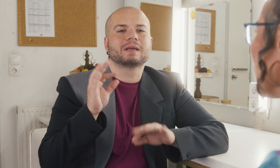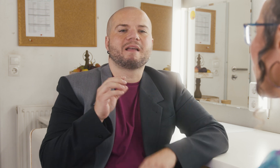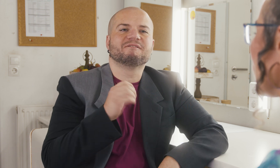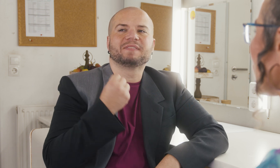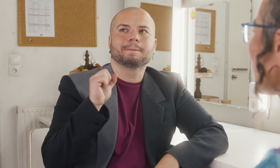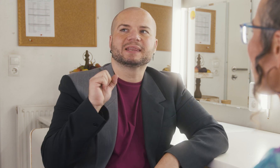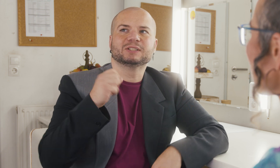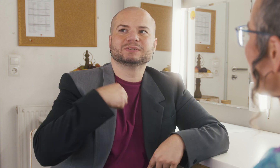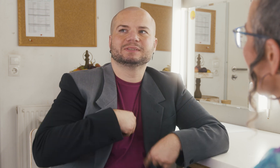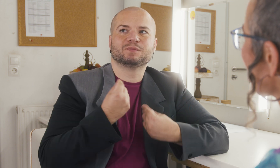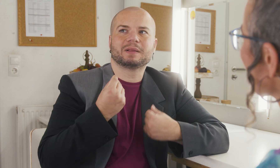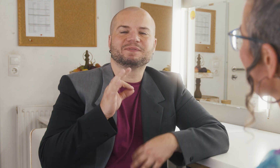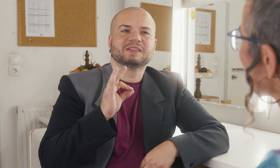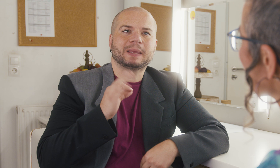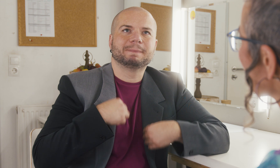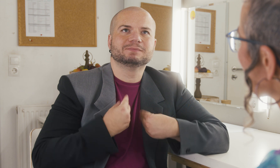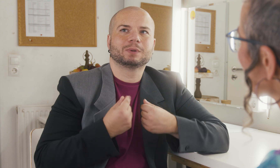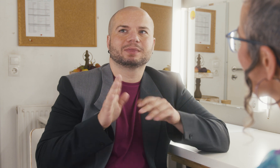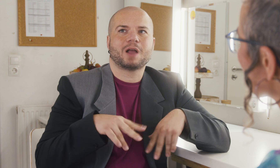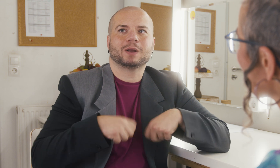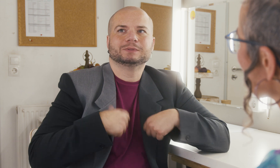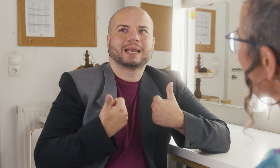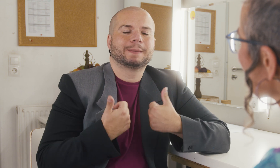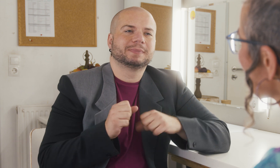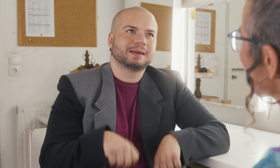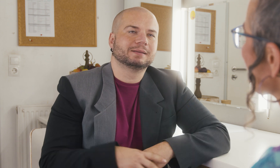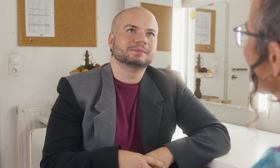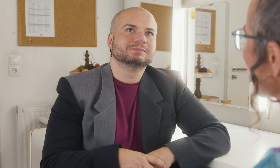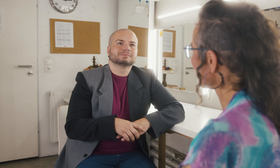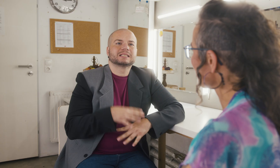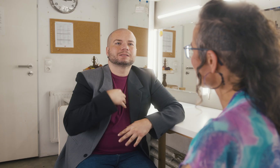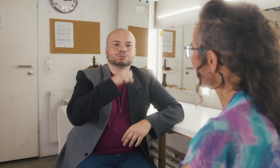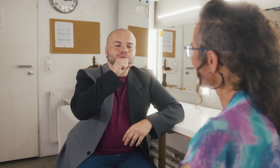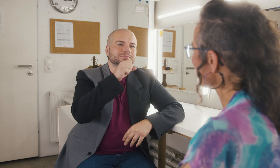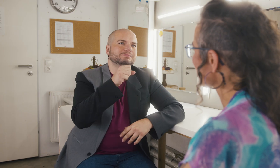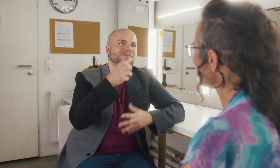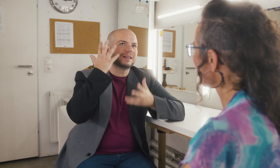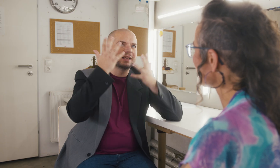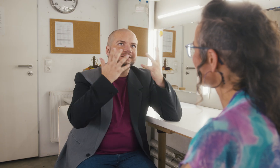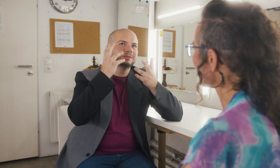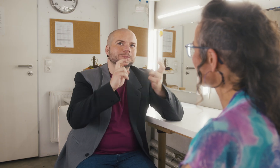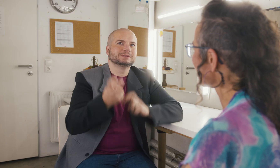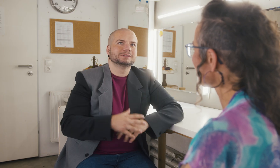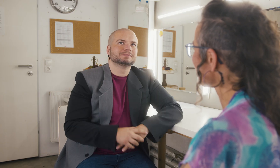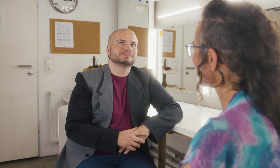Da darf ich einfach meine innere Feminität ausleben. Ich liebe es diese Fantasie umzusetzen.